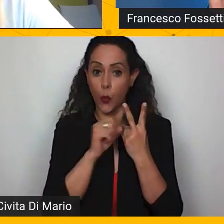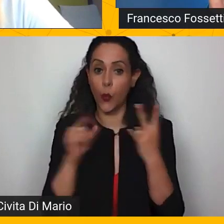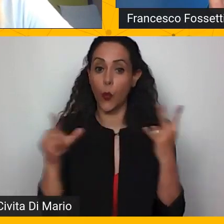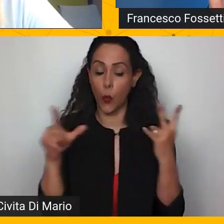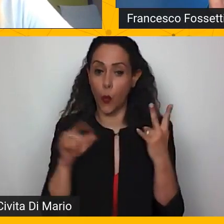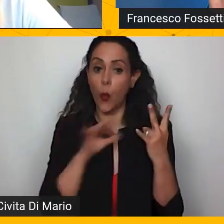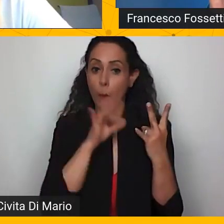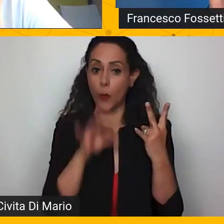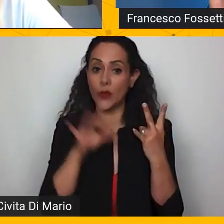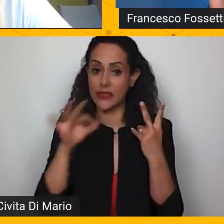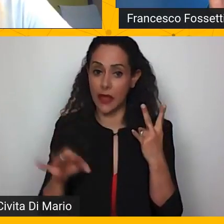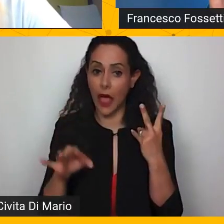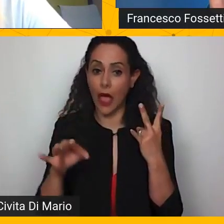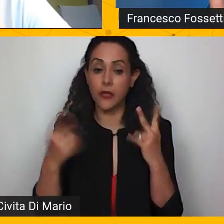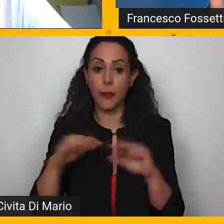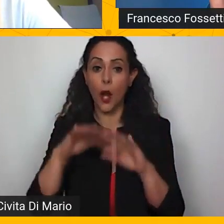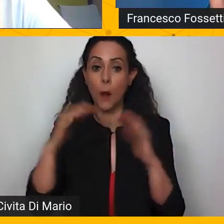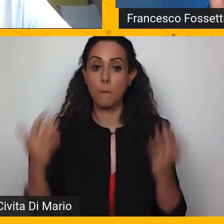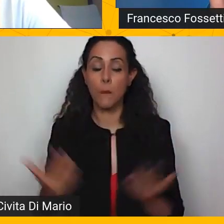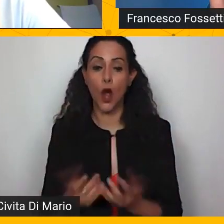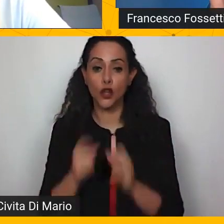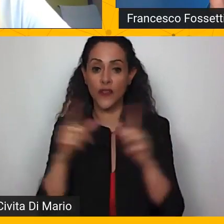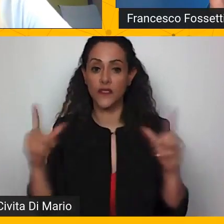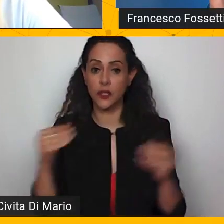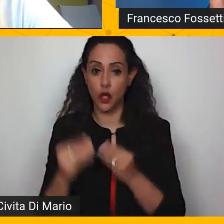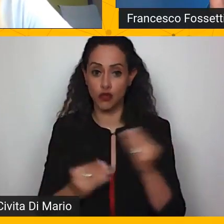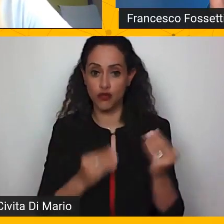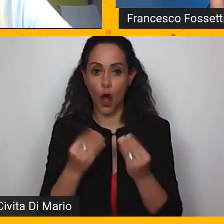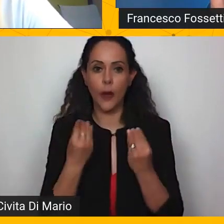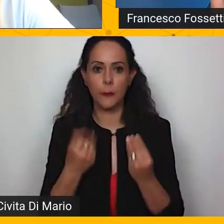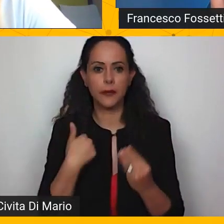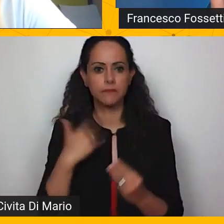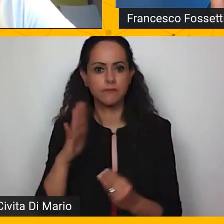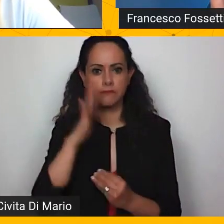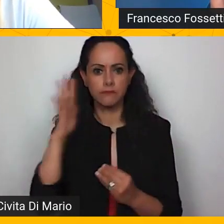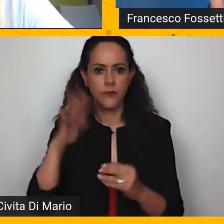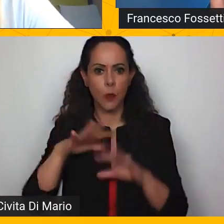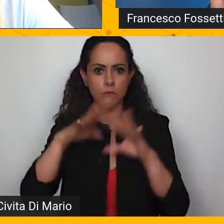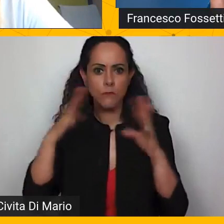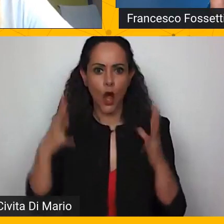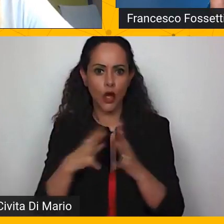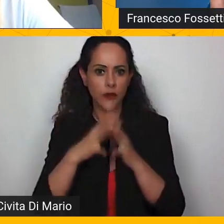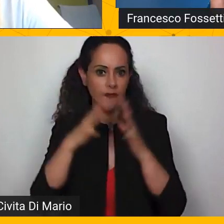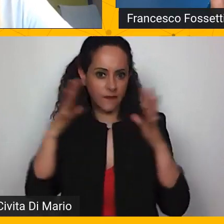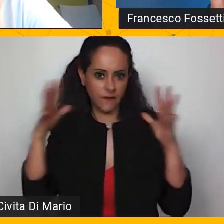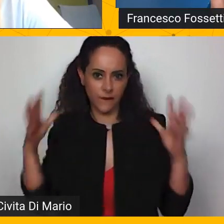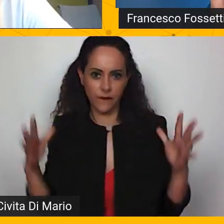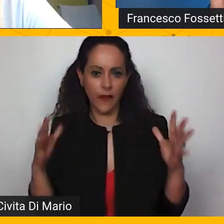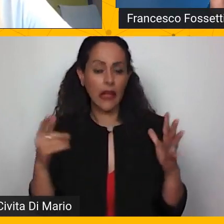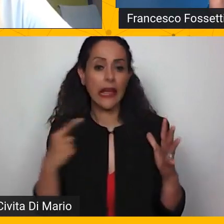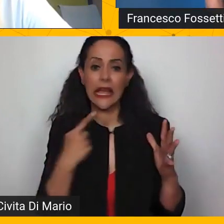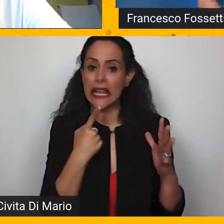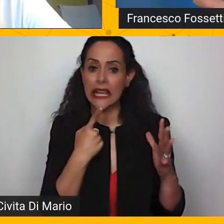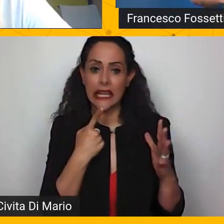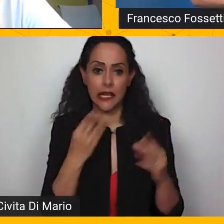mondo del gaming perché ci sembrava un mondo comunque